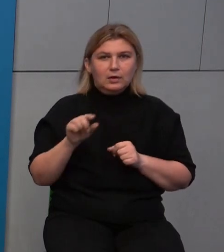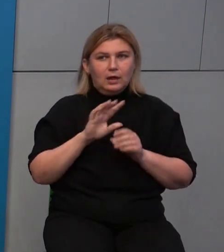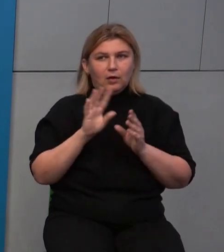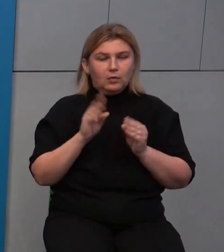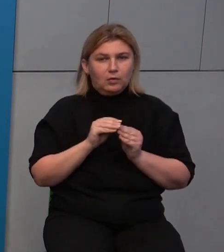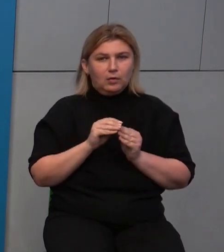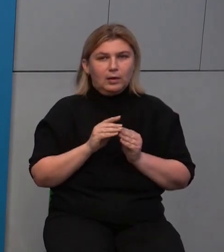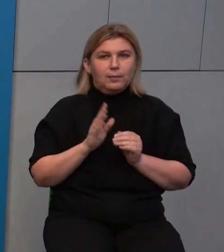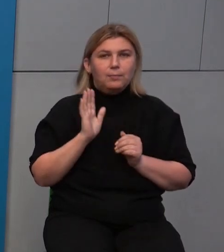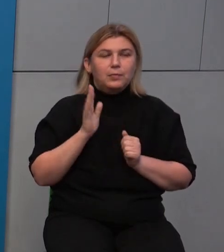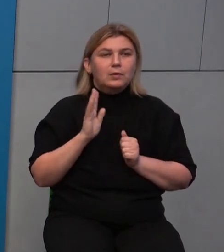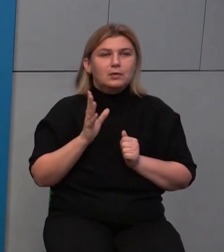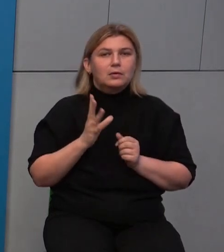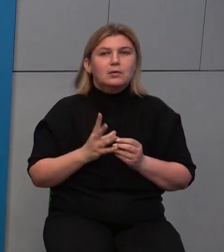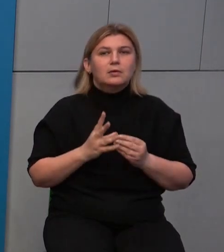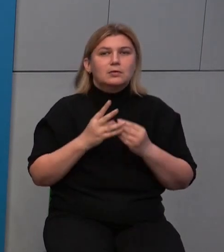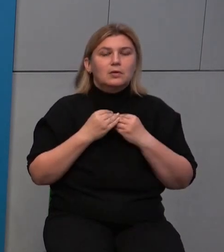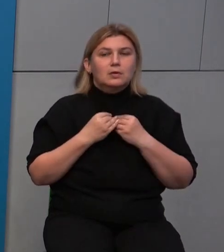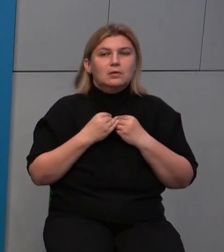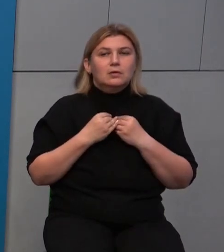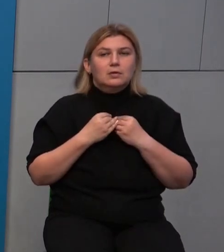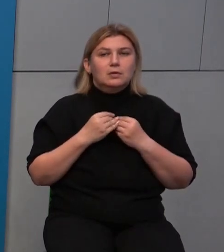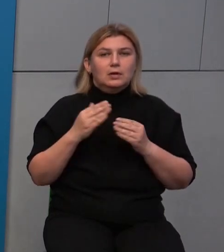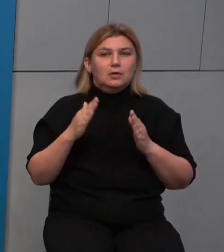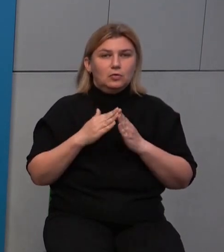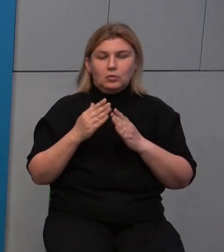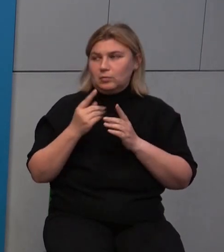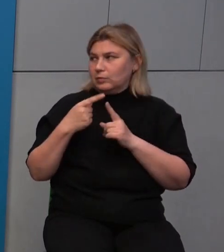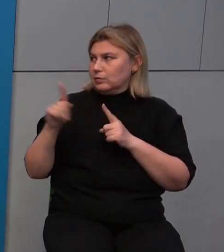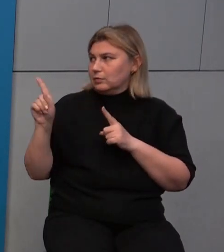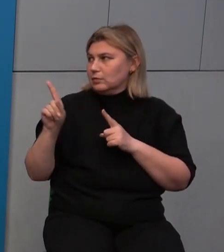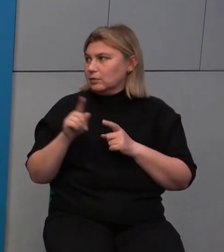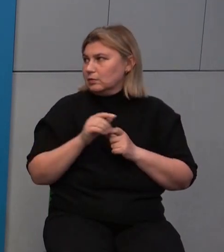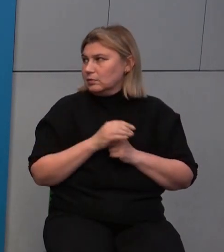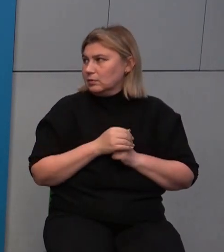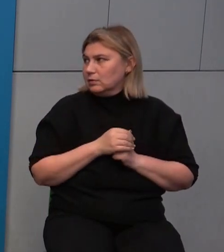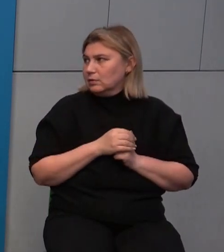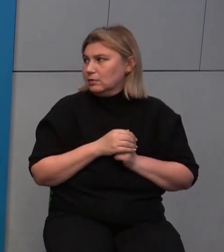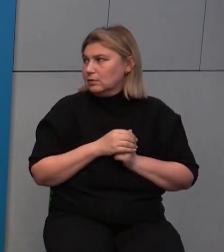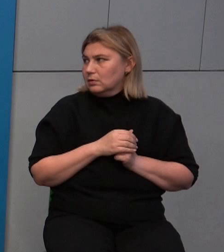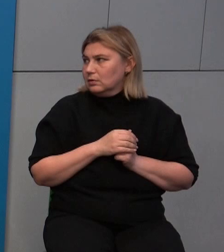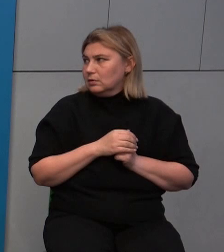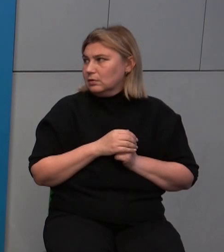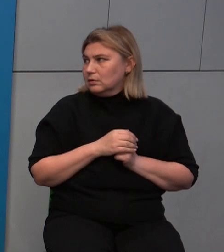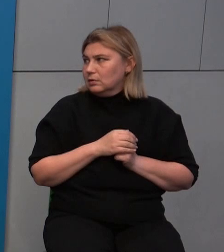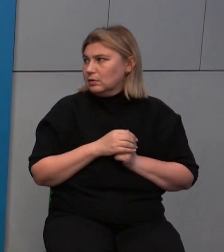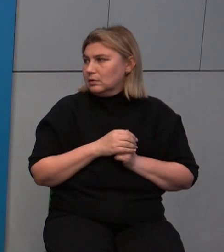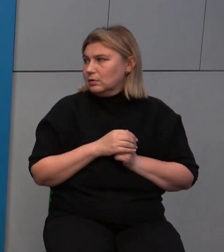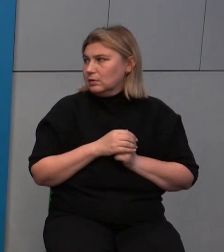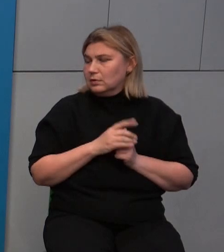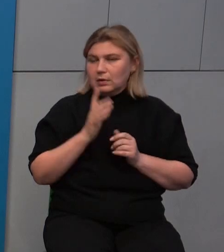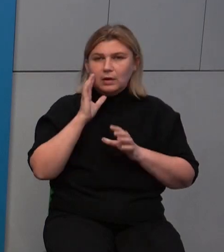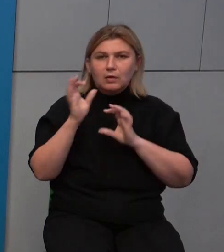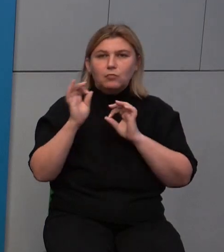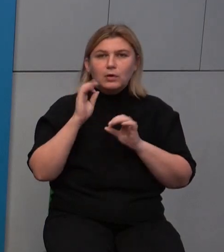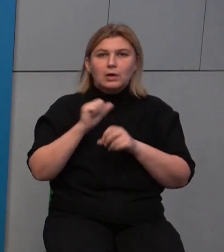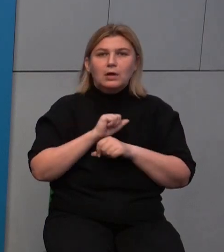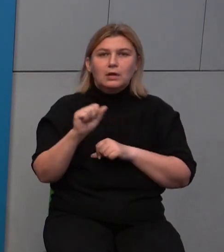A potem dostawałam na adres domowy na przykład informację, że już są w bibliotece,